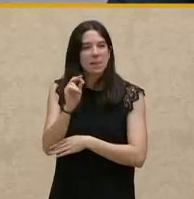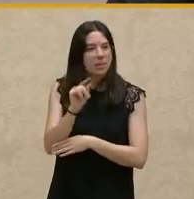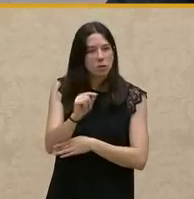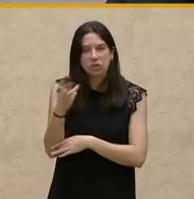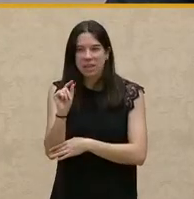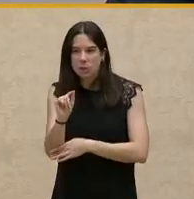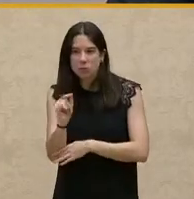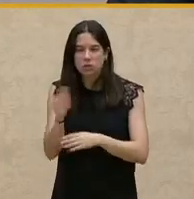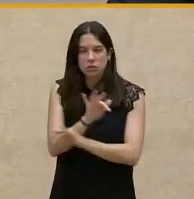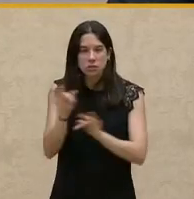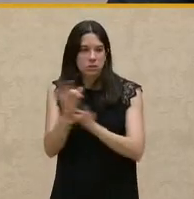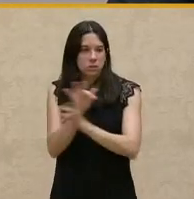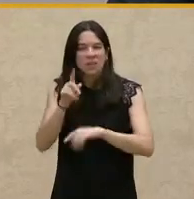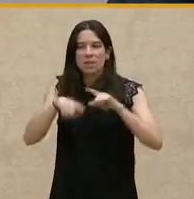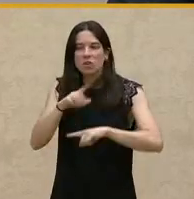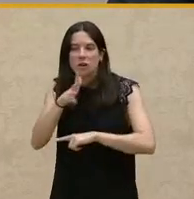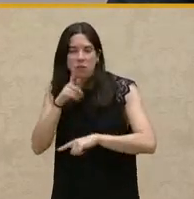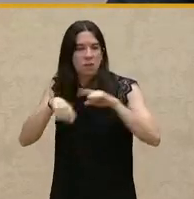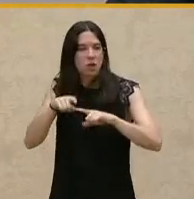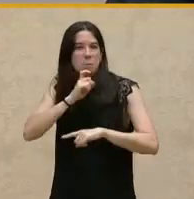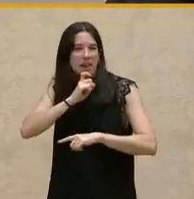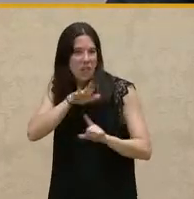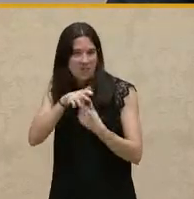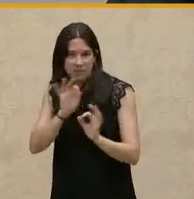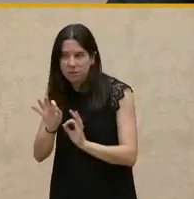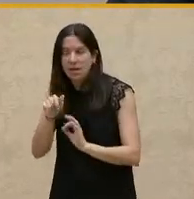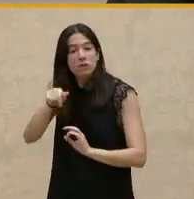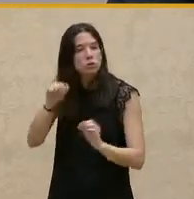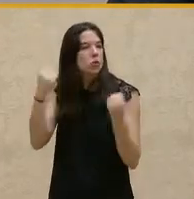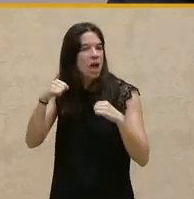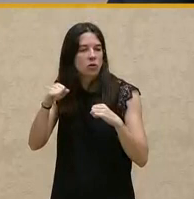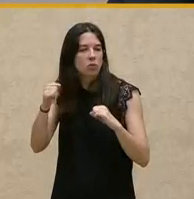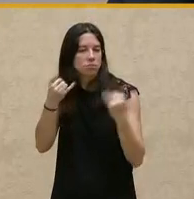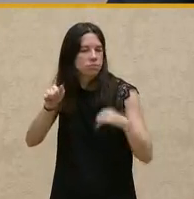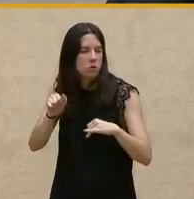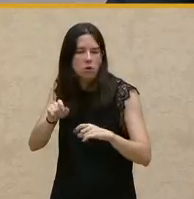dependiendo de la casuística o la complejidad. Esto es complejo. Hay muchos tecnicismos. Y es un